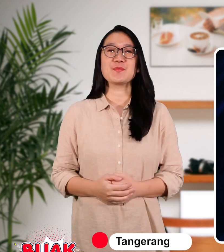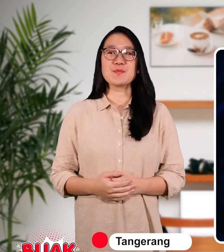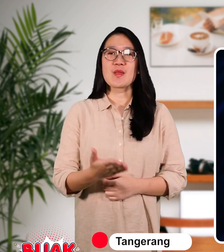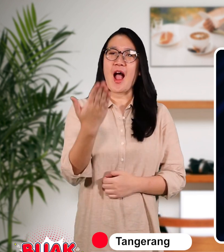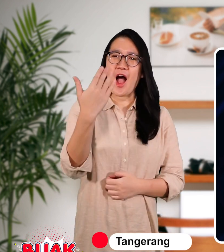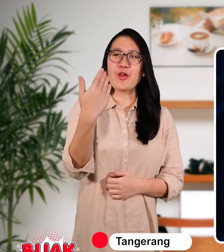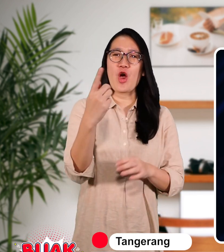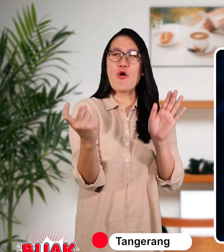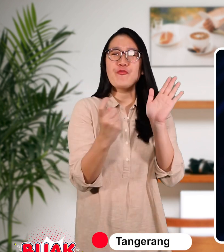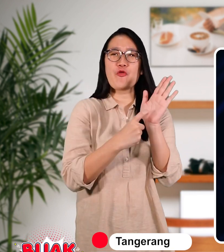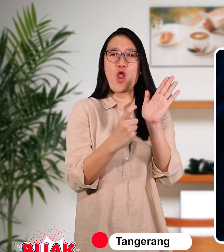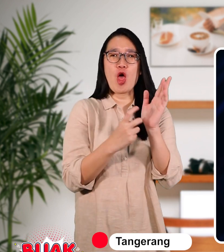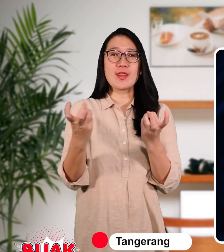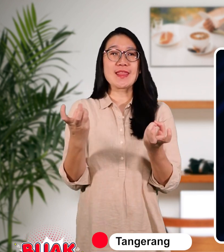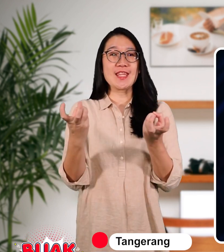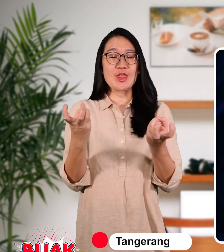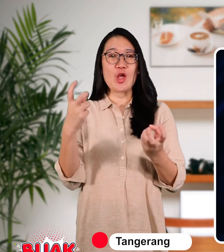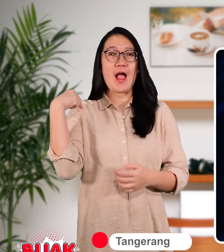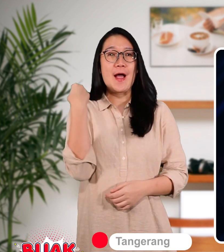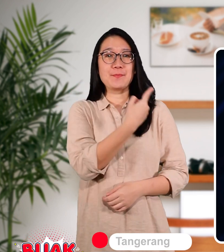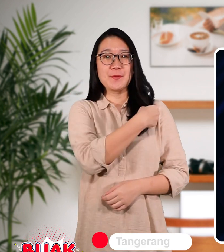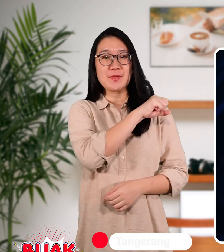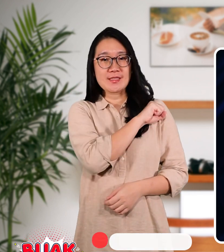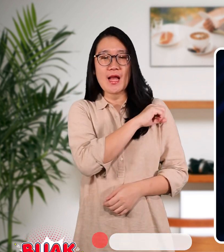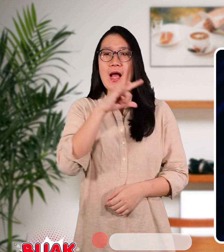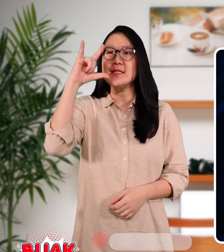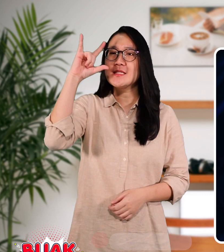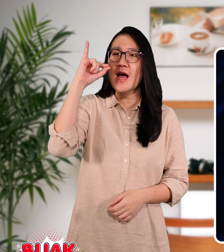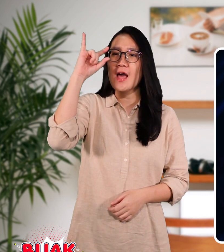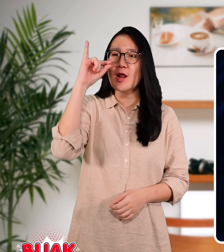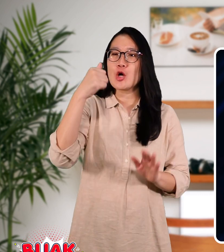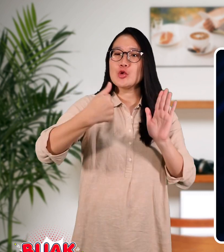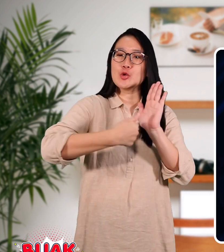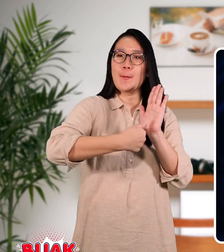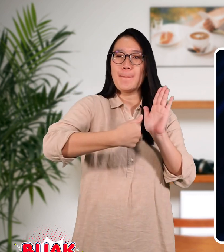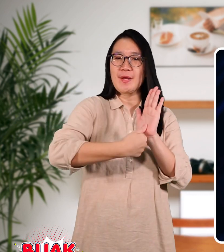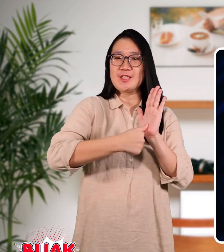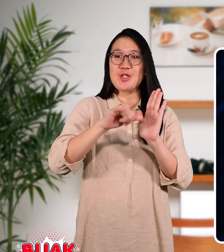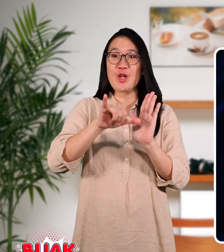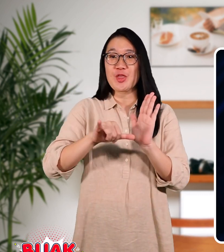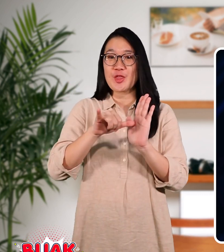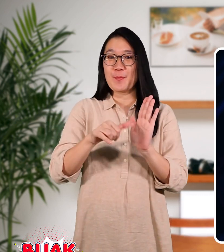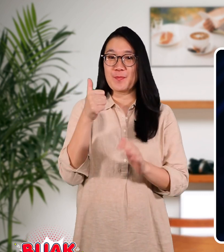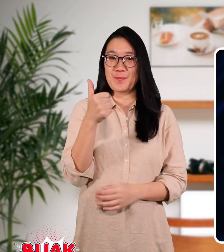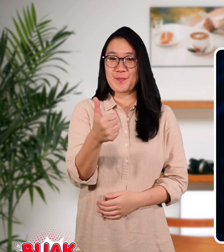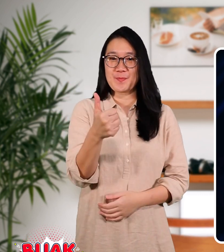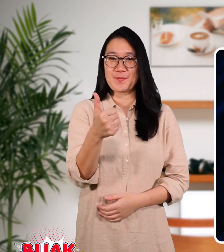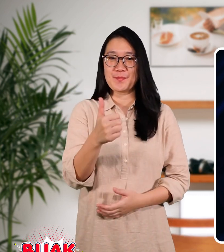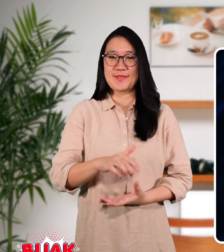Follow yuk, TikTok KamiBijak, IG, dan subscribe YouTube ok.